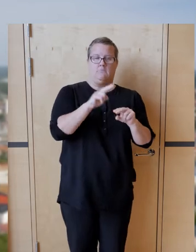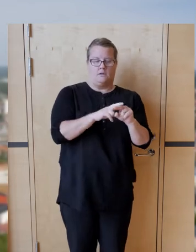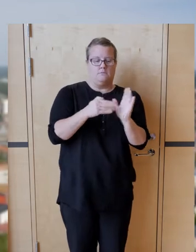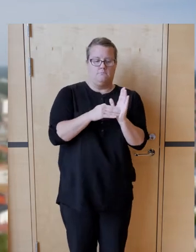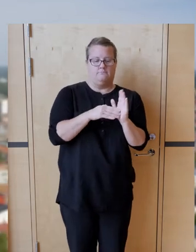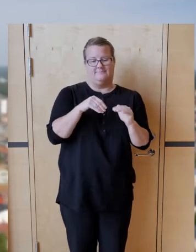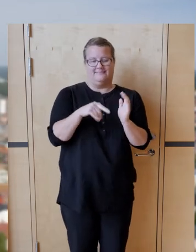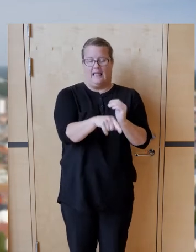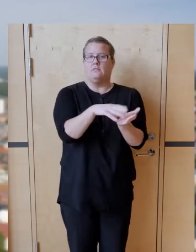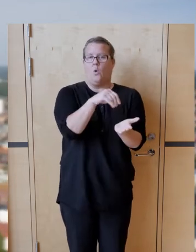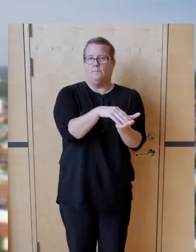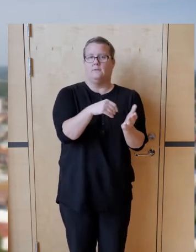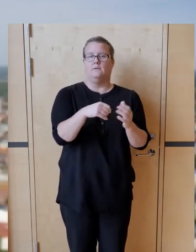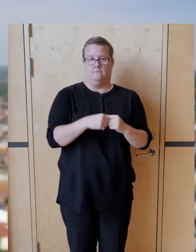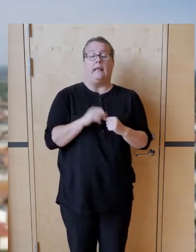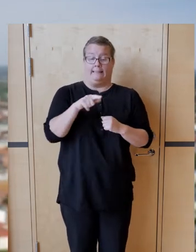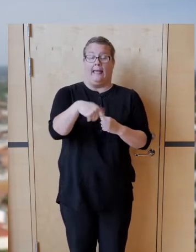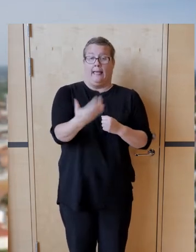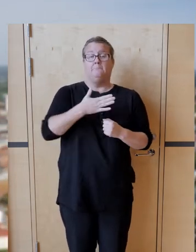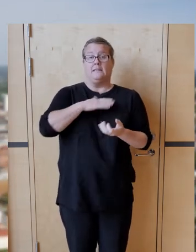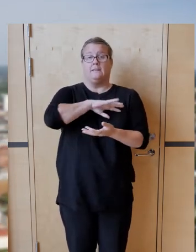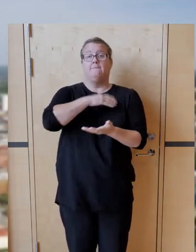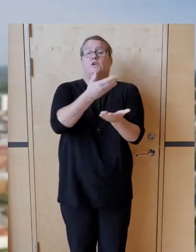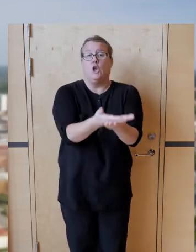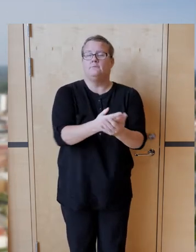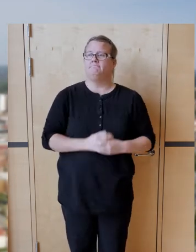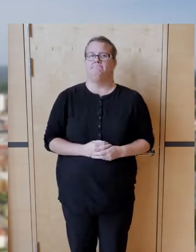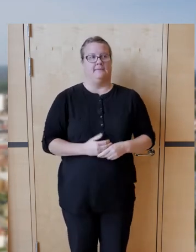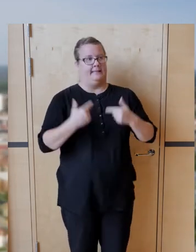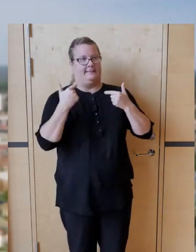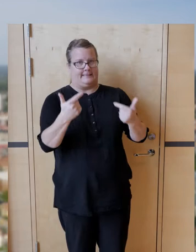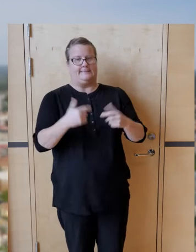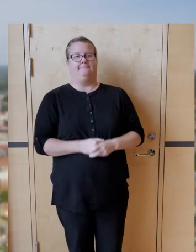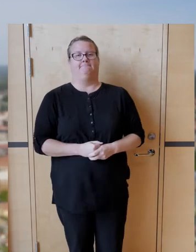Så det är mitt förslag tack Tack för att du åker Andersson centerpartiet det till Charlotta Engqvist